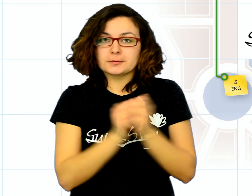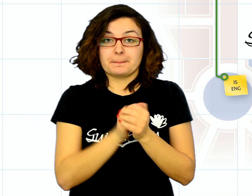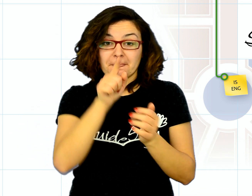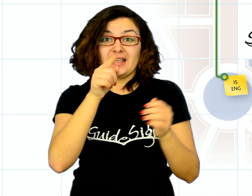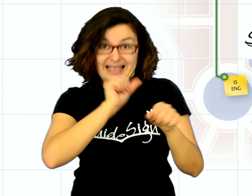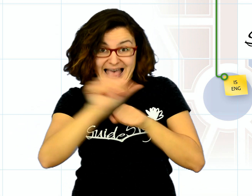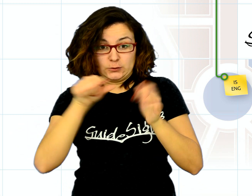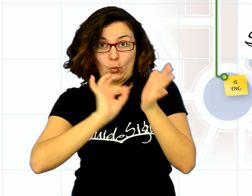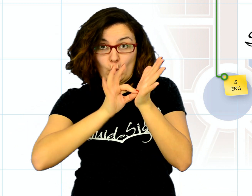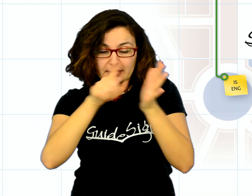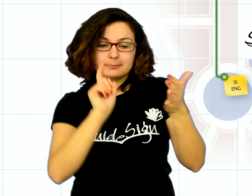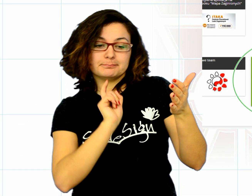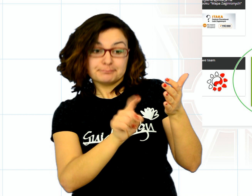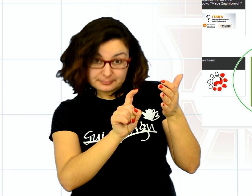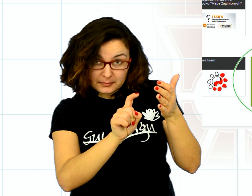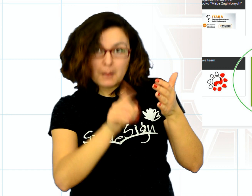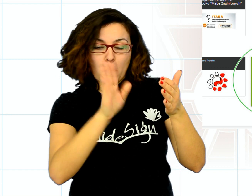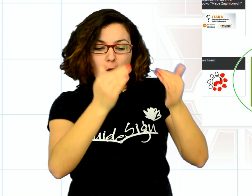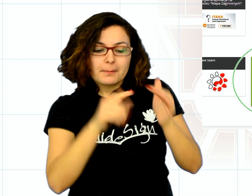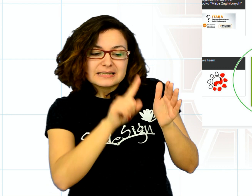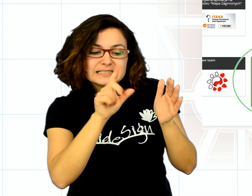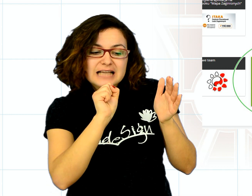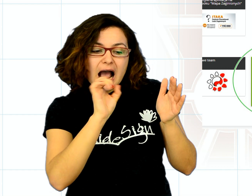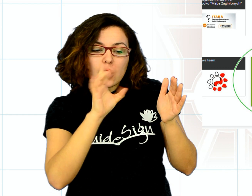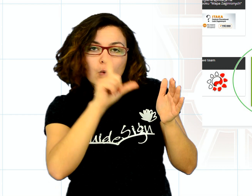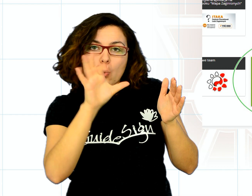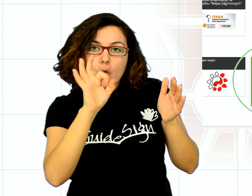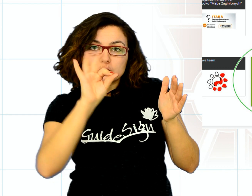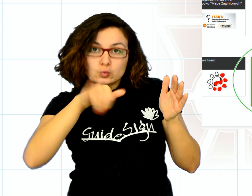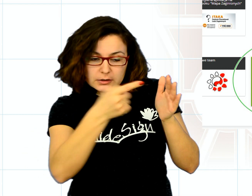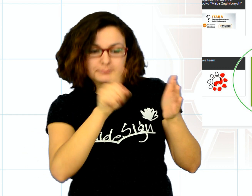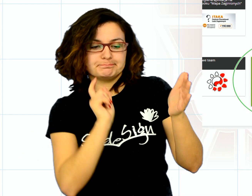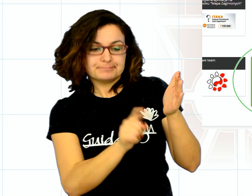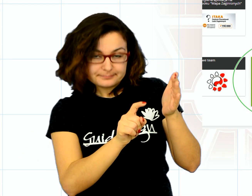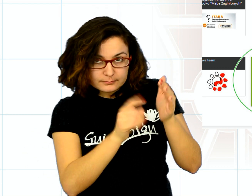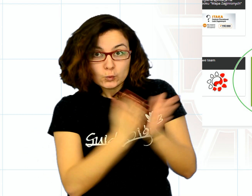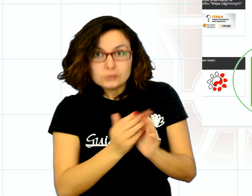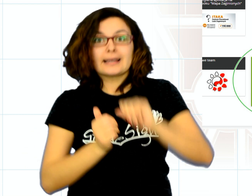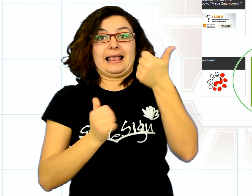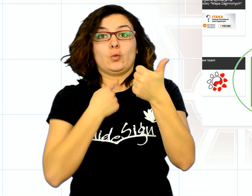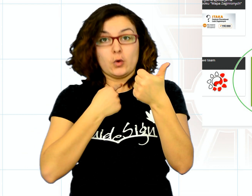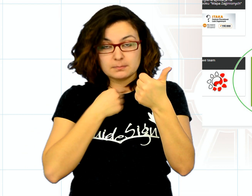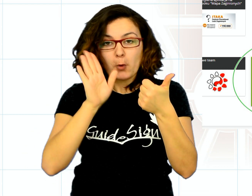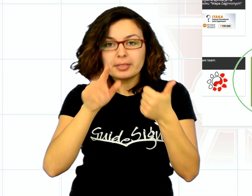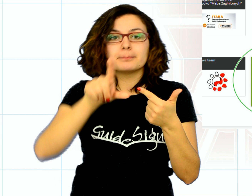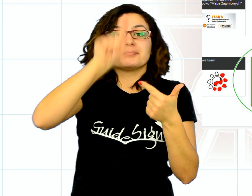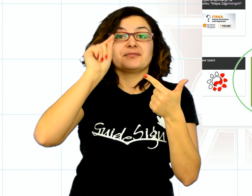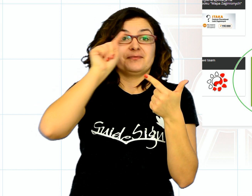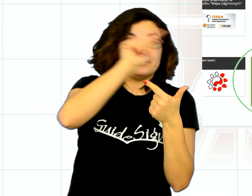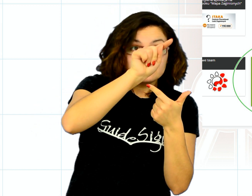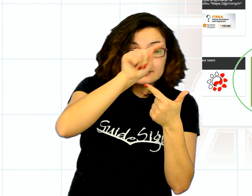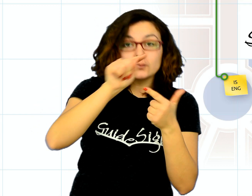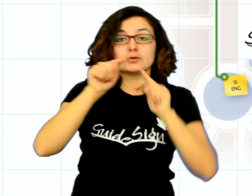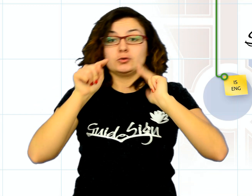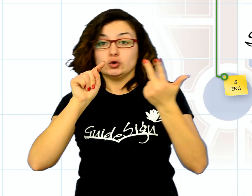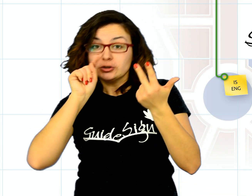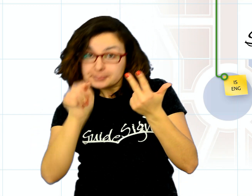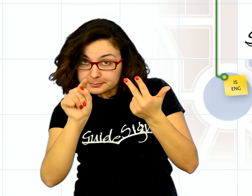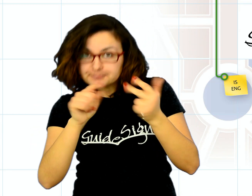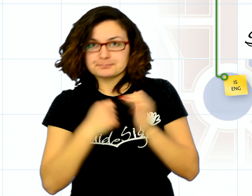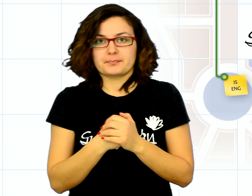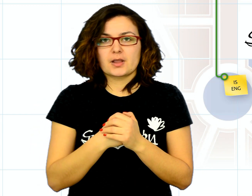Kliknij na projekt GuideSign, a następnie zagłosuj. Kolejno wybierz jeszcze dwa inne projekty.